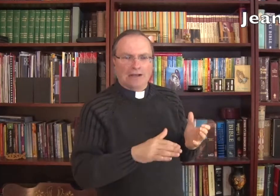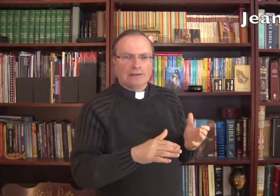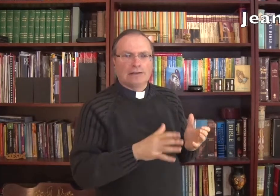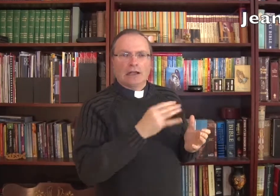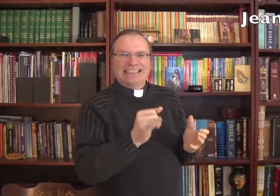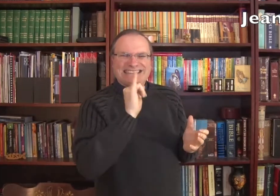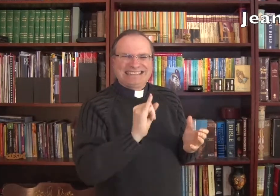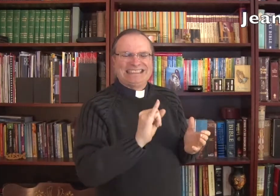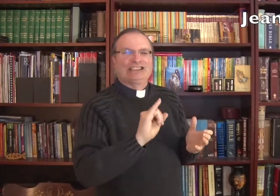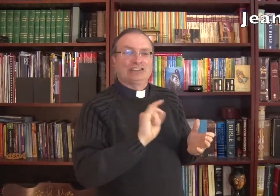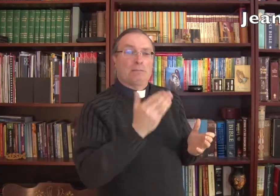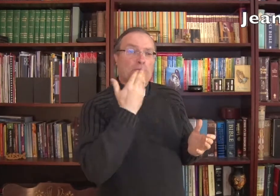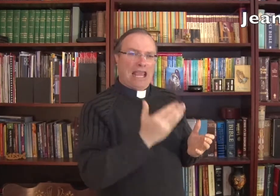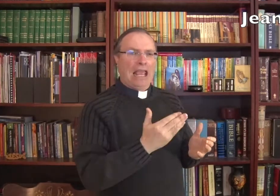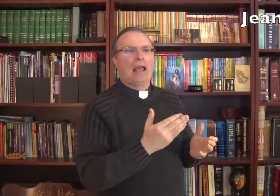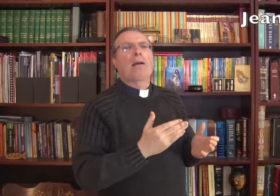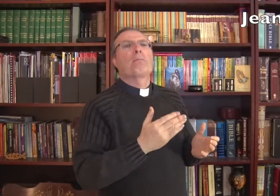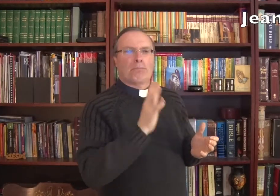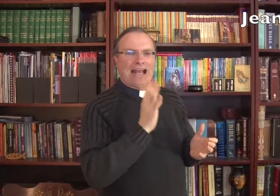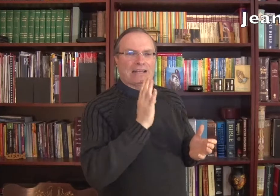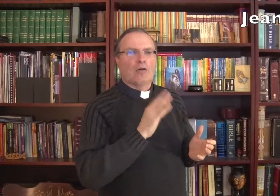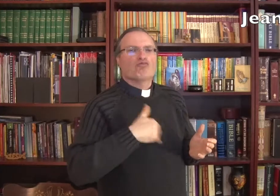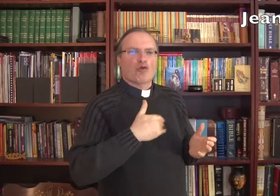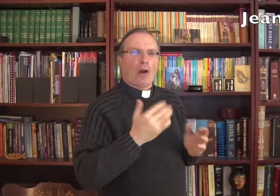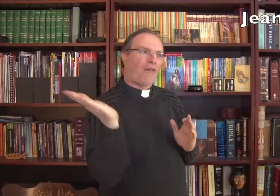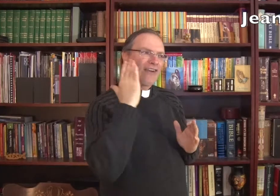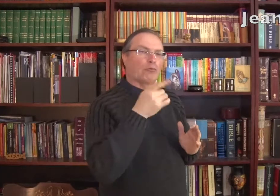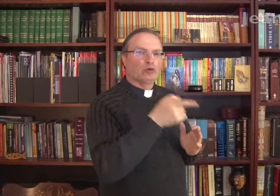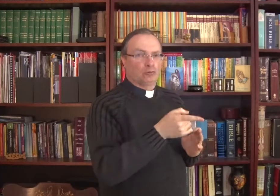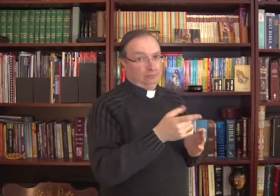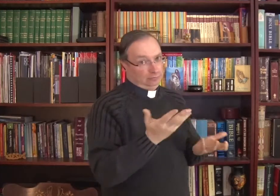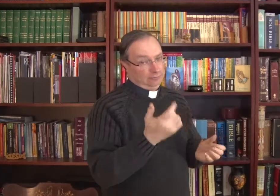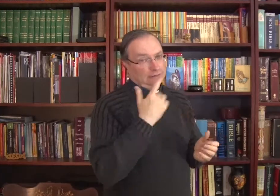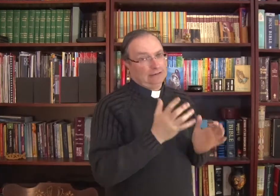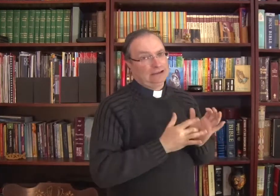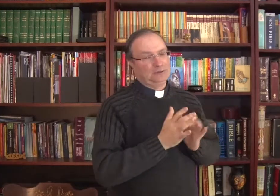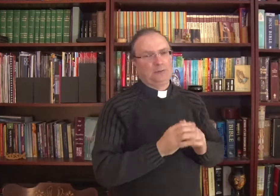et si j’ai bien parlé, pourquoi me frappes-tu?» disait Jésus.